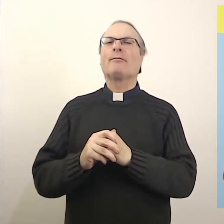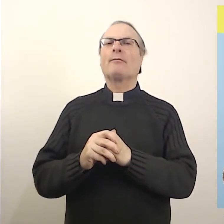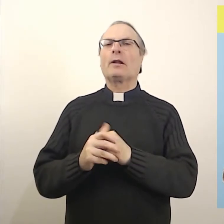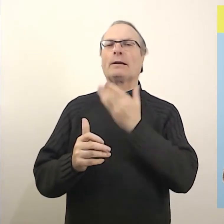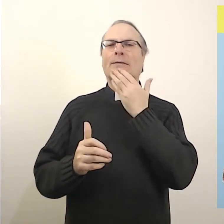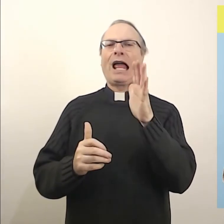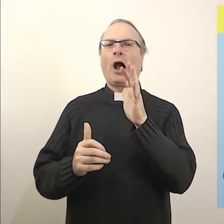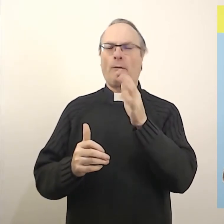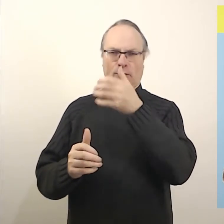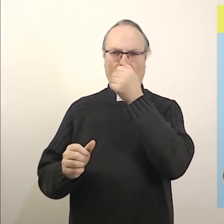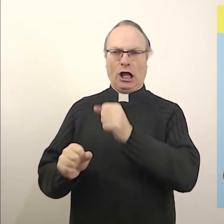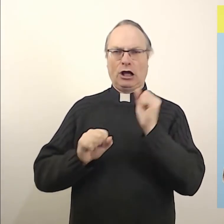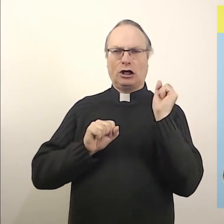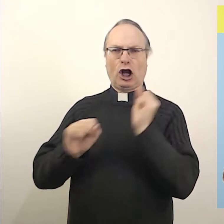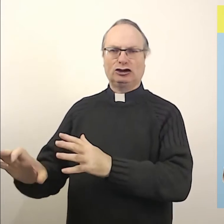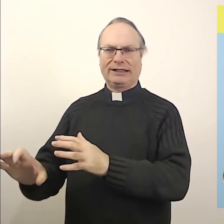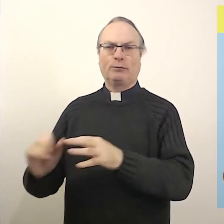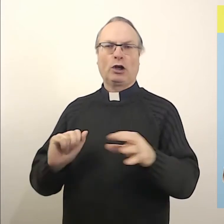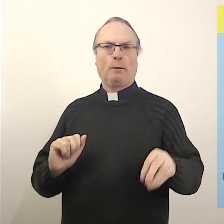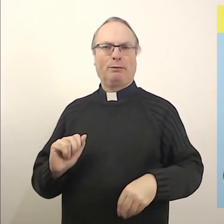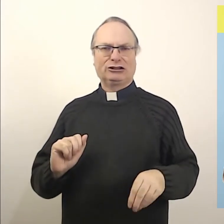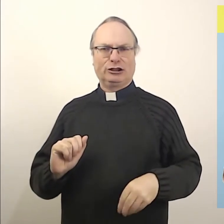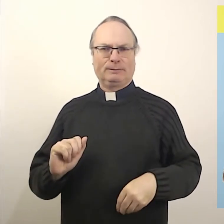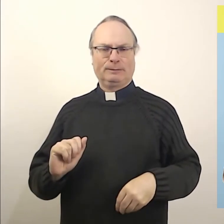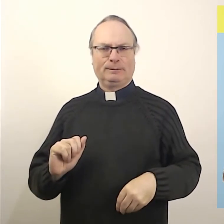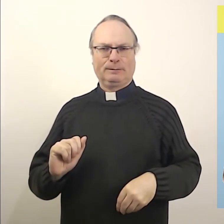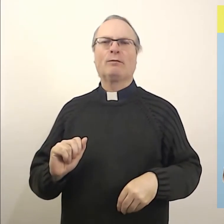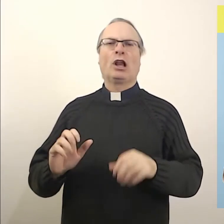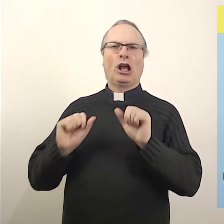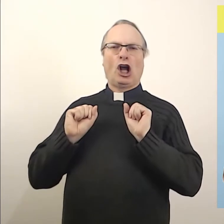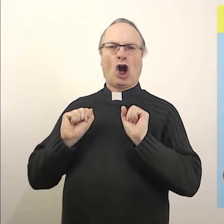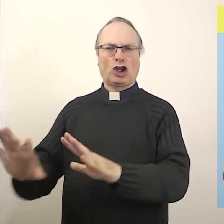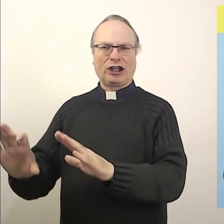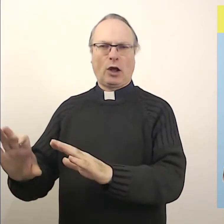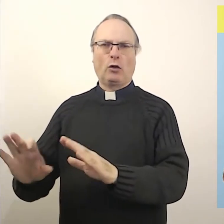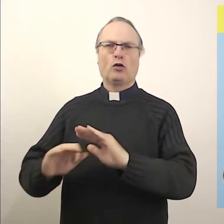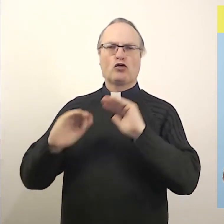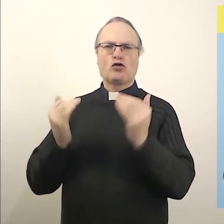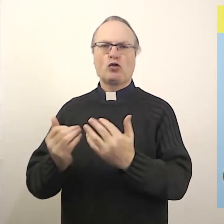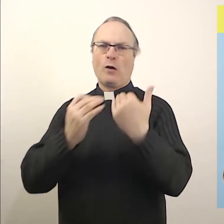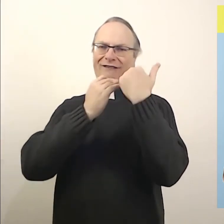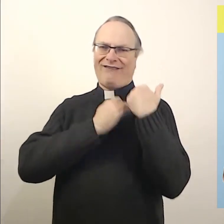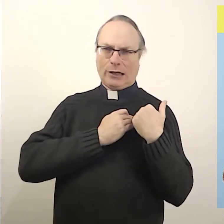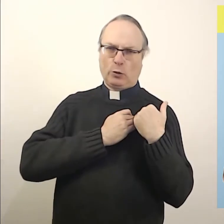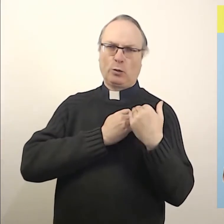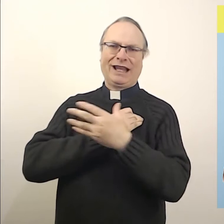Il est meilleur de rejeter le péché. rejetons tout fardeau